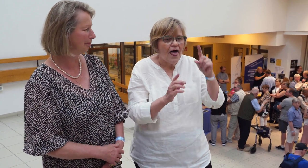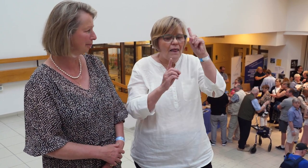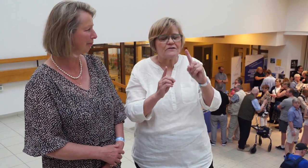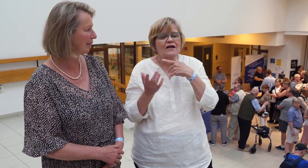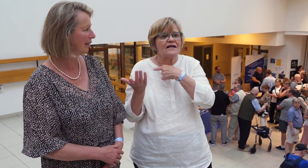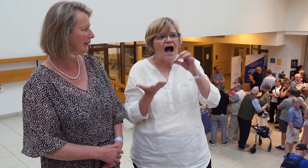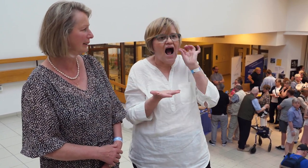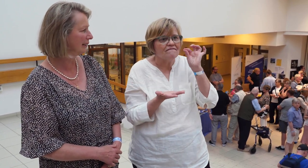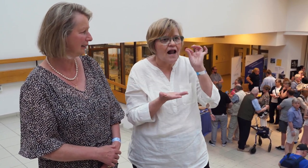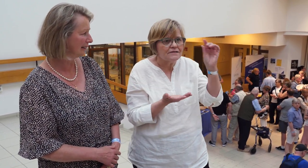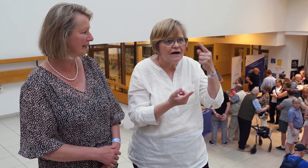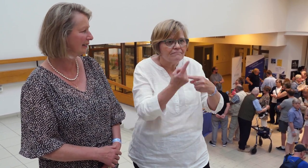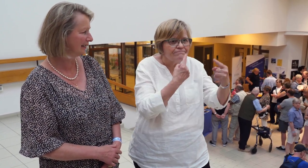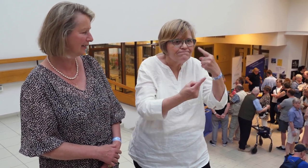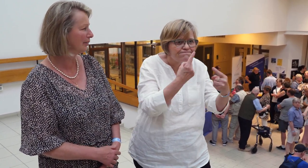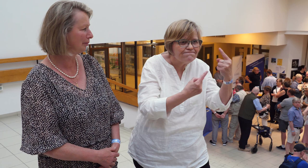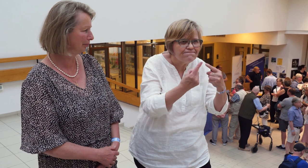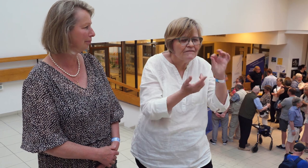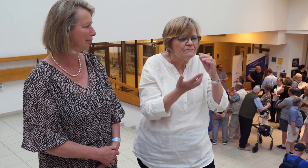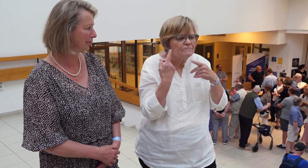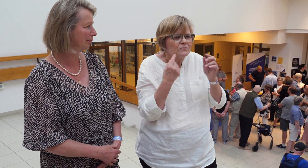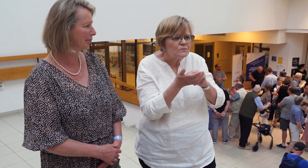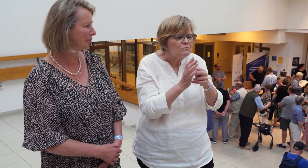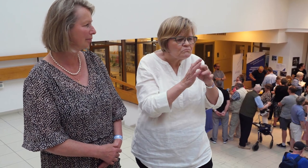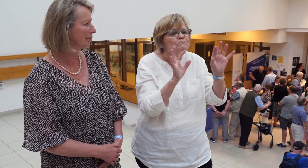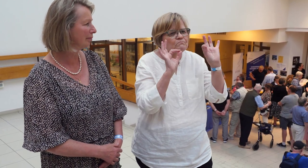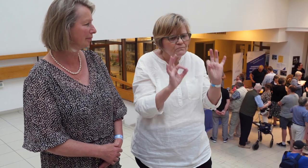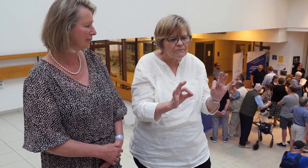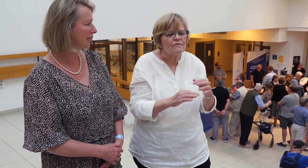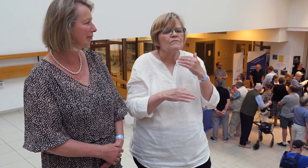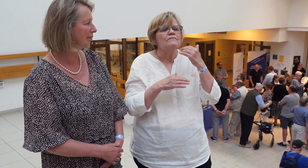Ensiksi tapasimme kahvilassa ja suunnittelimme esitystä, -